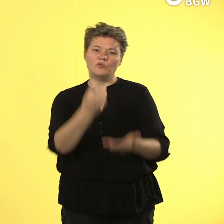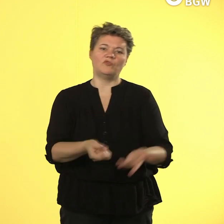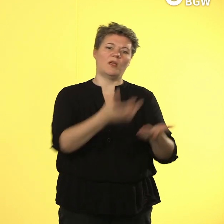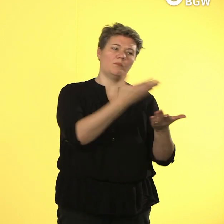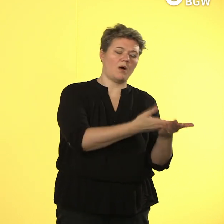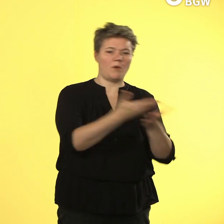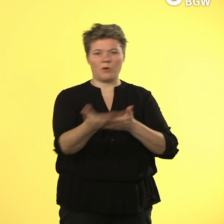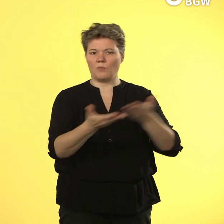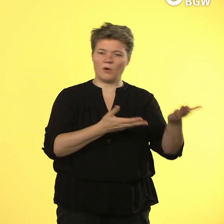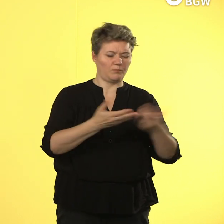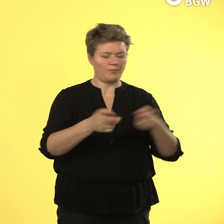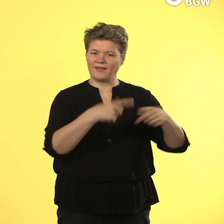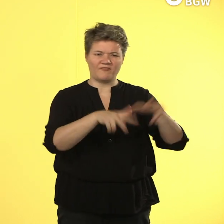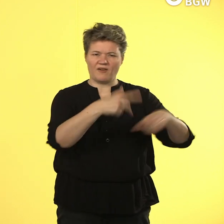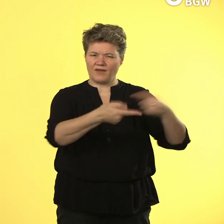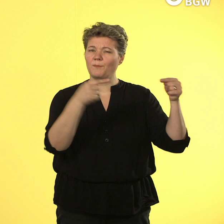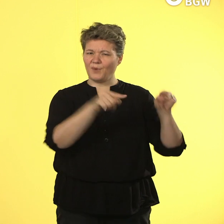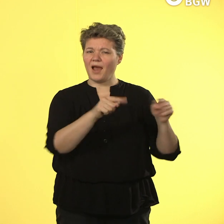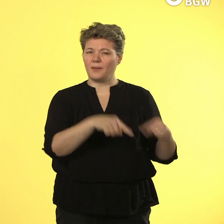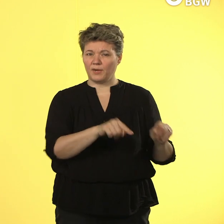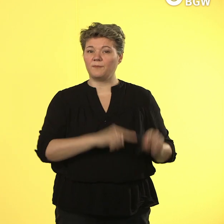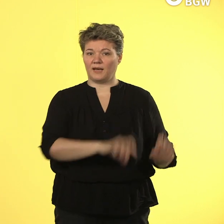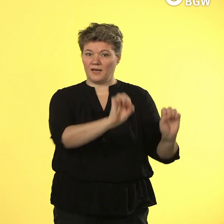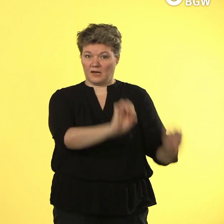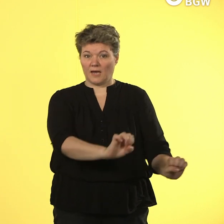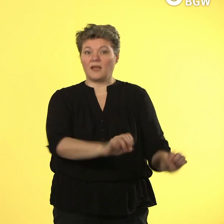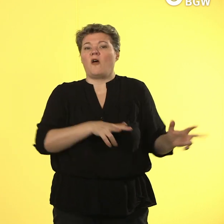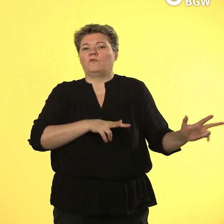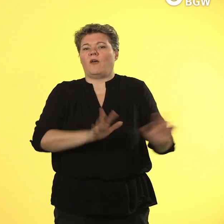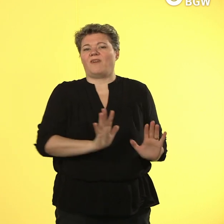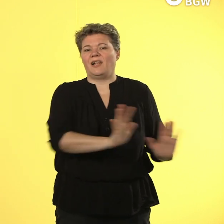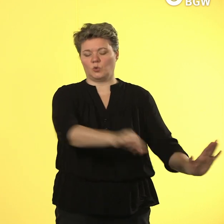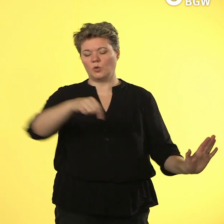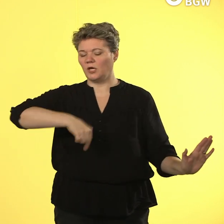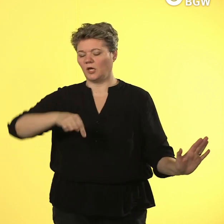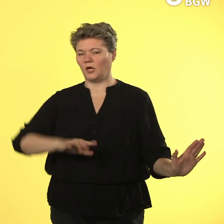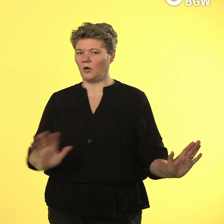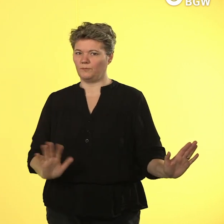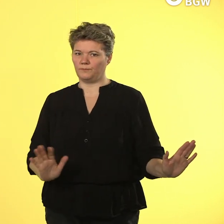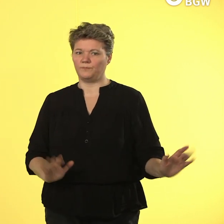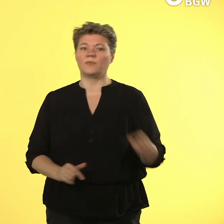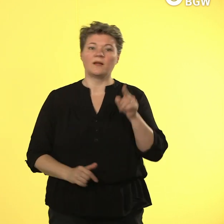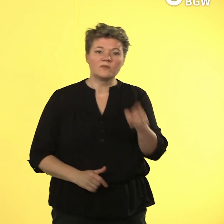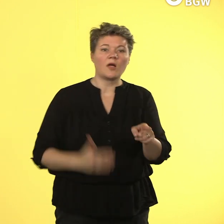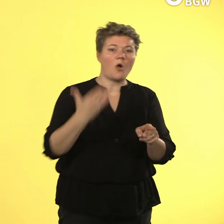die Notwendigkeit, Wohn- und Tagesförderstätte voneinander abzugrenzen. Das ist hiermit nicht gemeint, sondern mir geht es vor allen Dingen